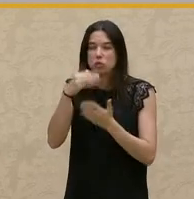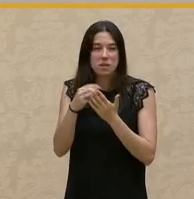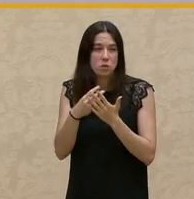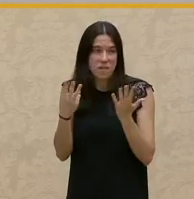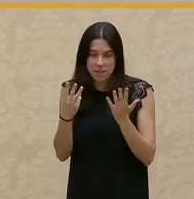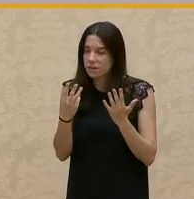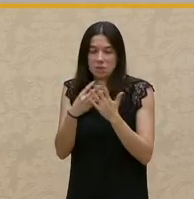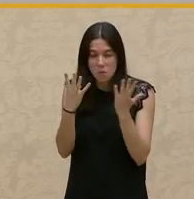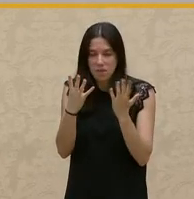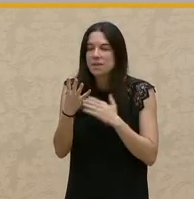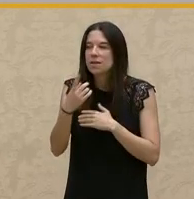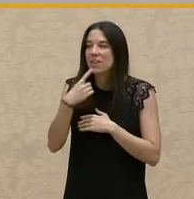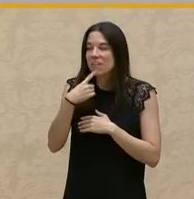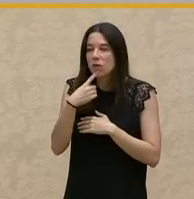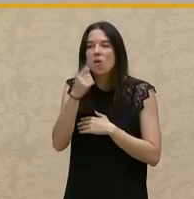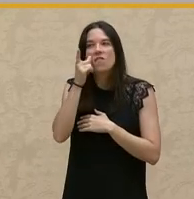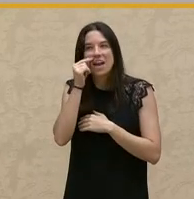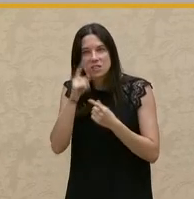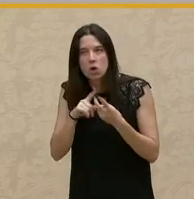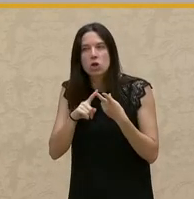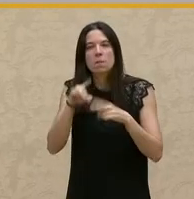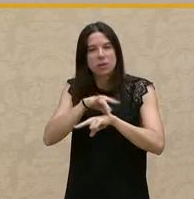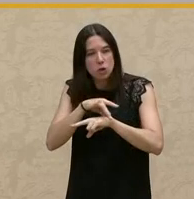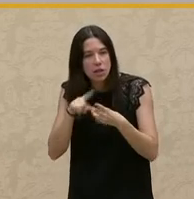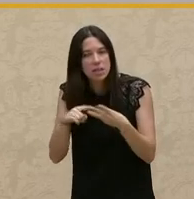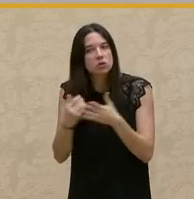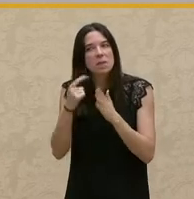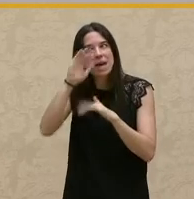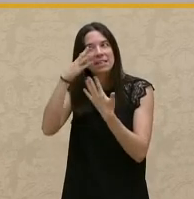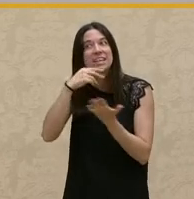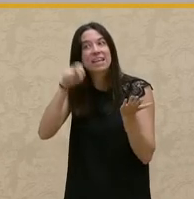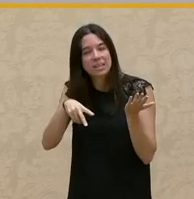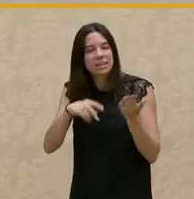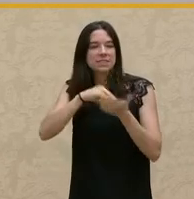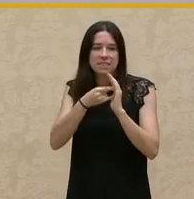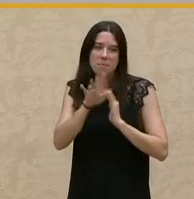evitable, toda la baja visión tiene que ser atendida por los sistemas nacionales de salud.